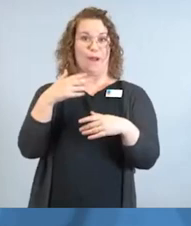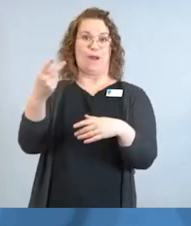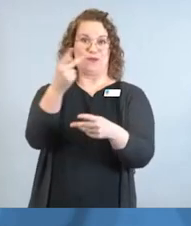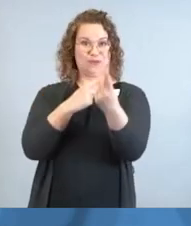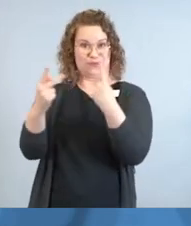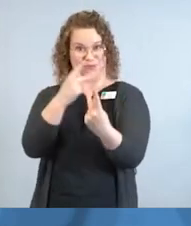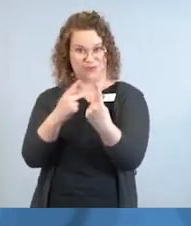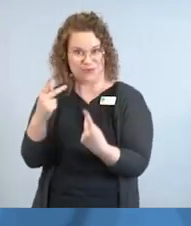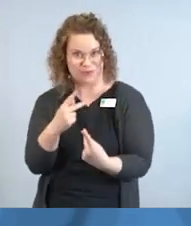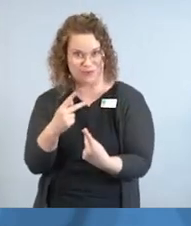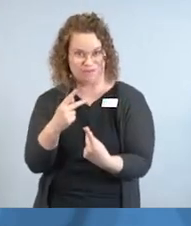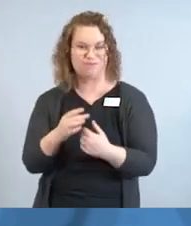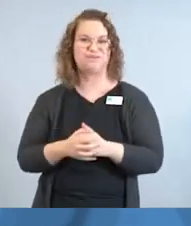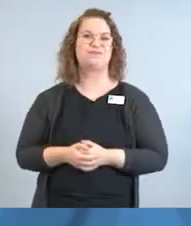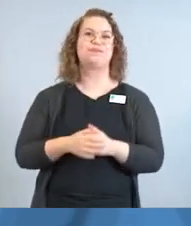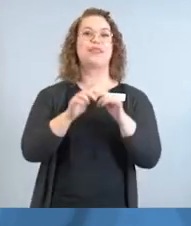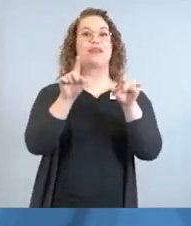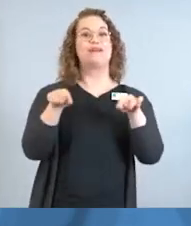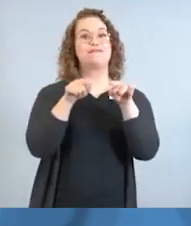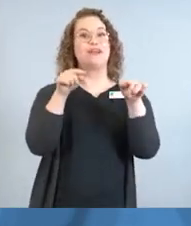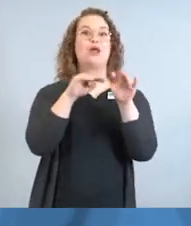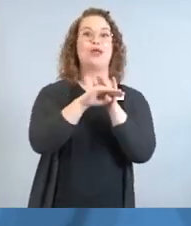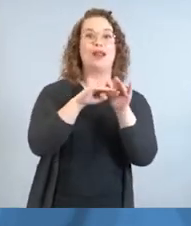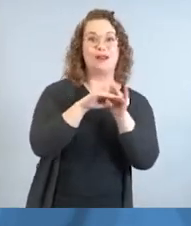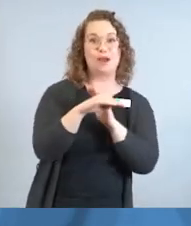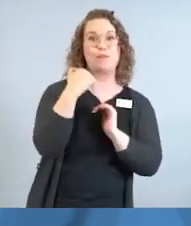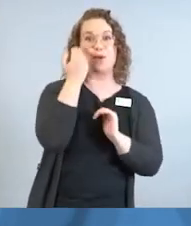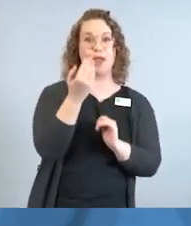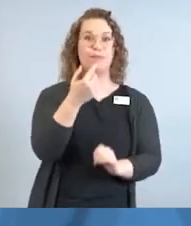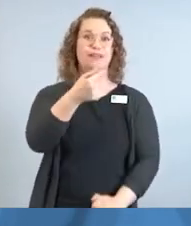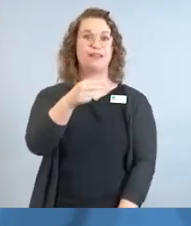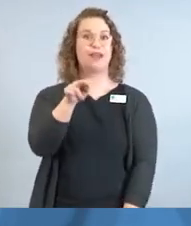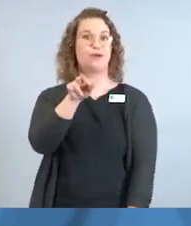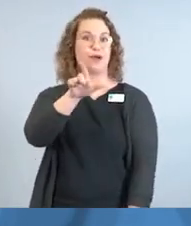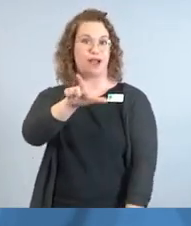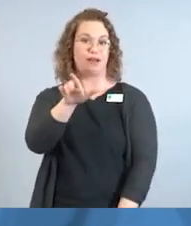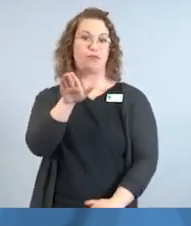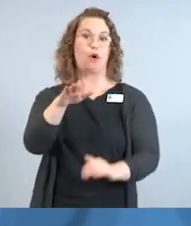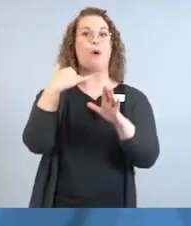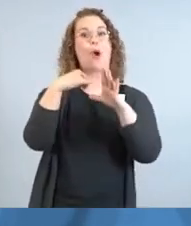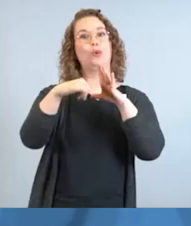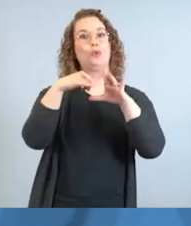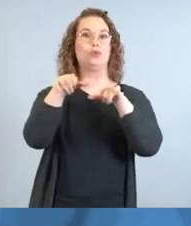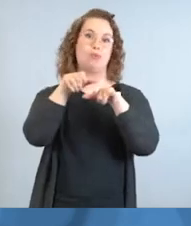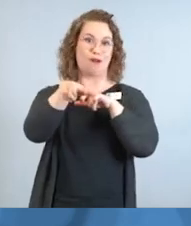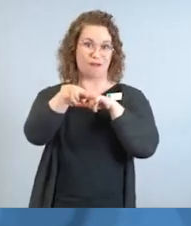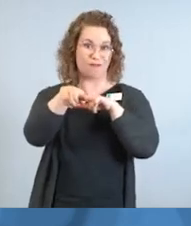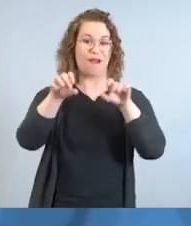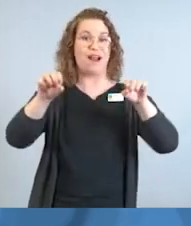Tämän tilaisuuden tallenne lisätään THL:n Youtube-kanavalle vähän myöhemmin tekstitettynä.